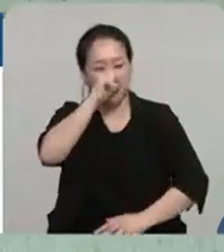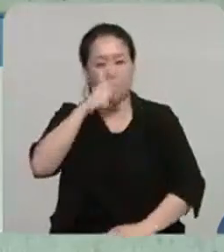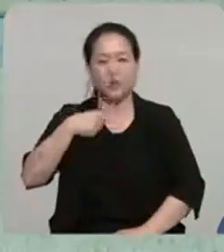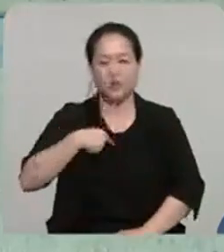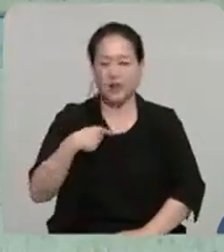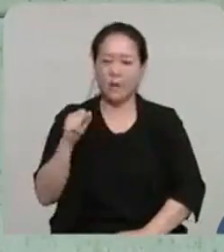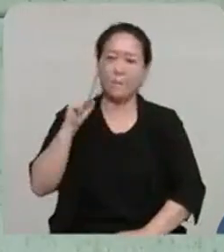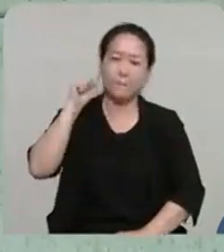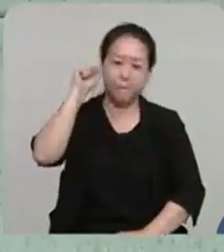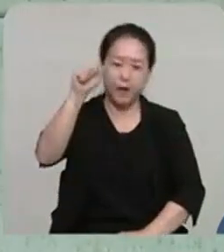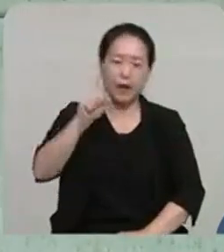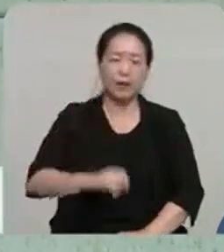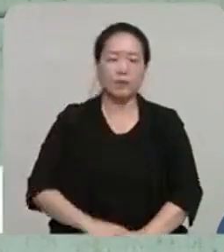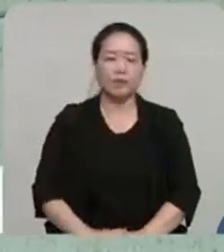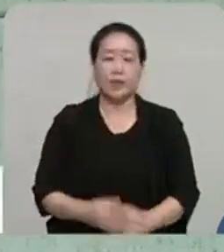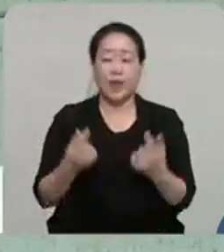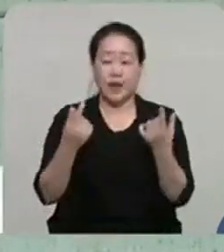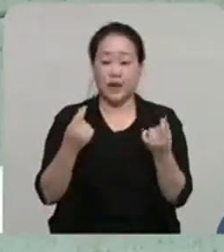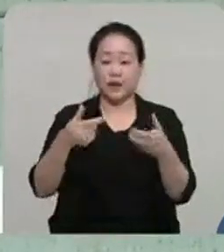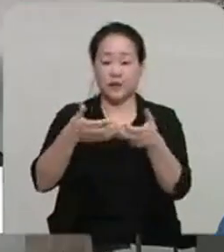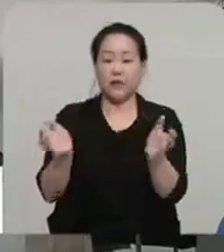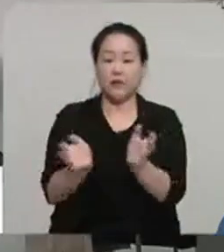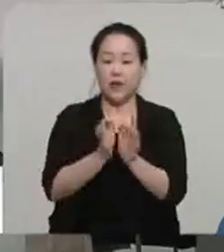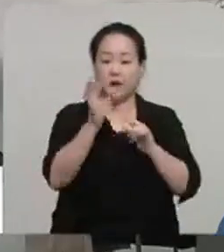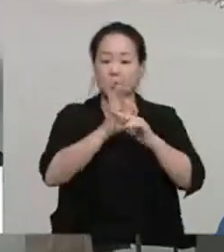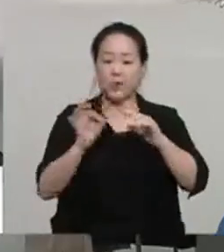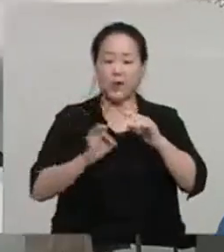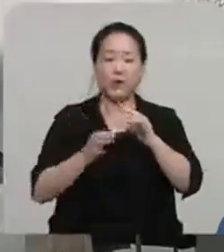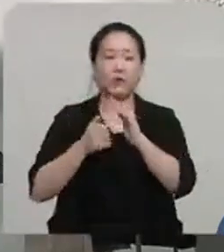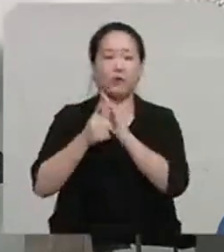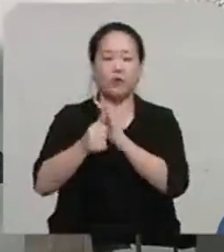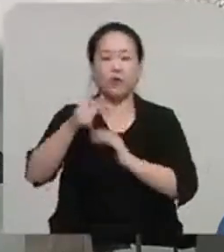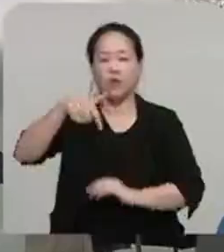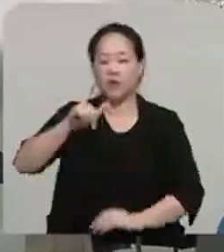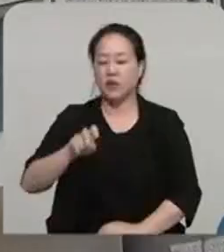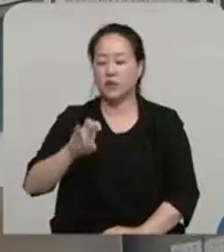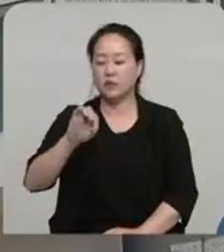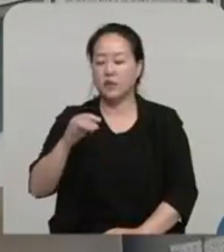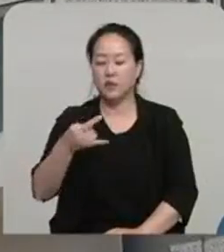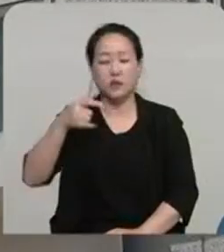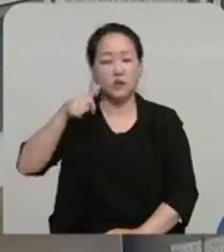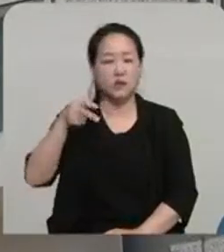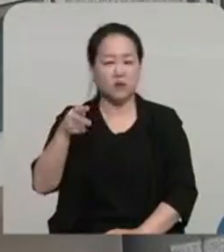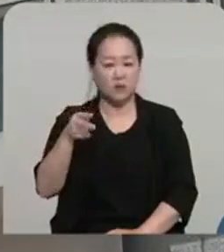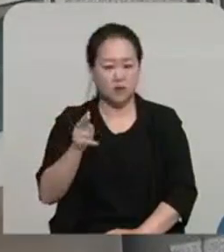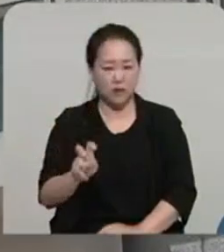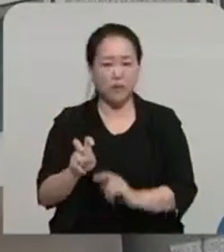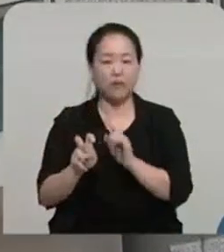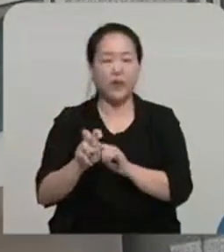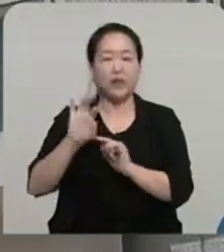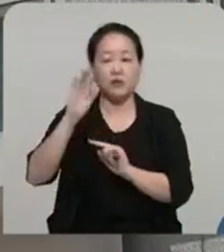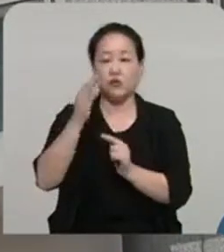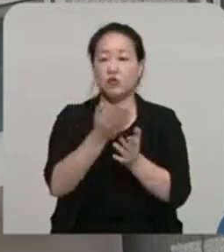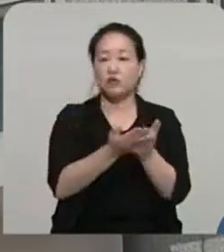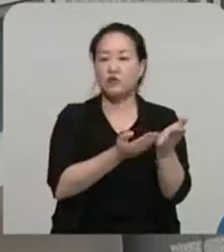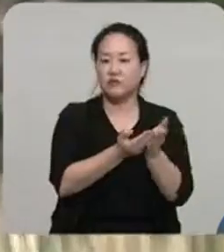역시 같은 당 비례대표인 김의겸 의원도 내년 총선 출마를 위해 최근 군산에 사무실을 계약했습니다.